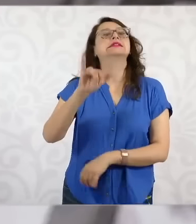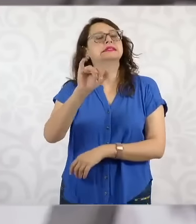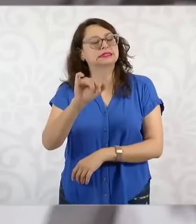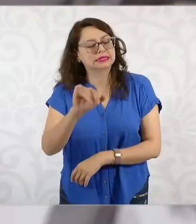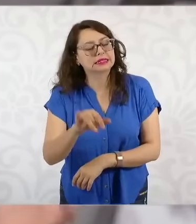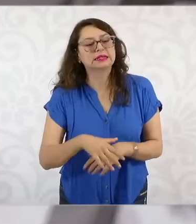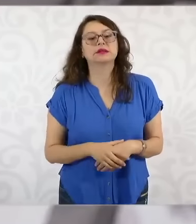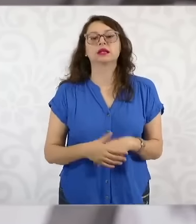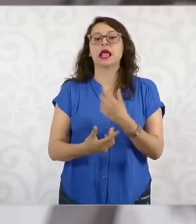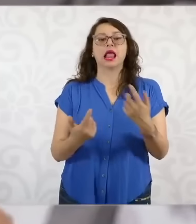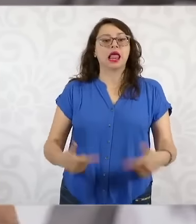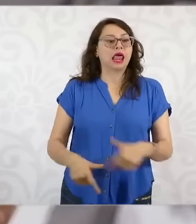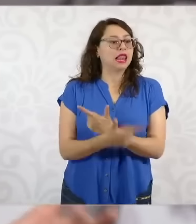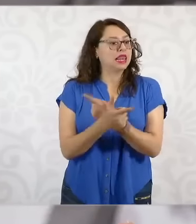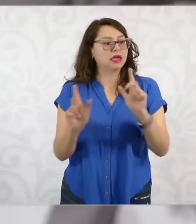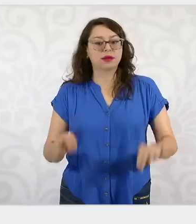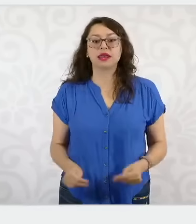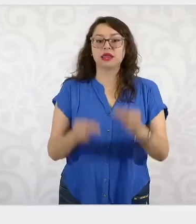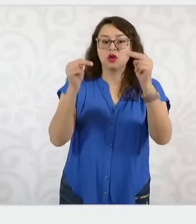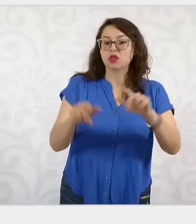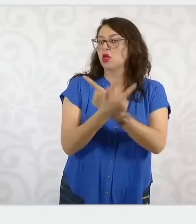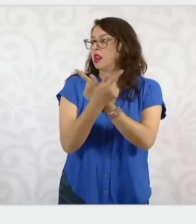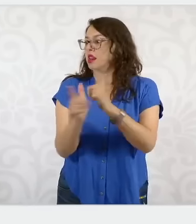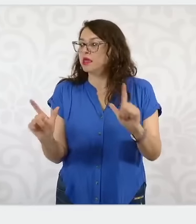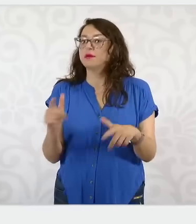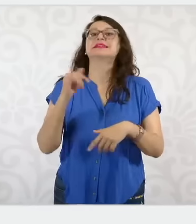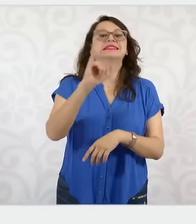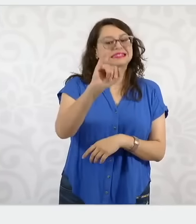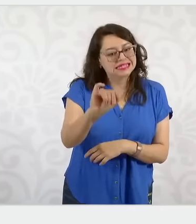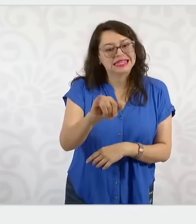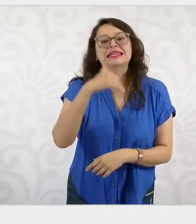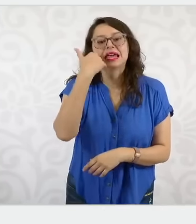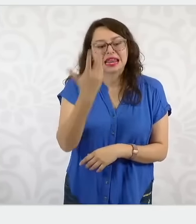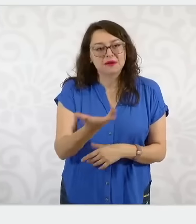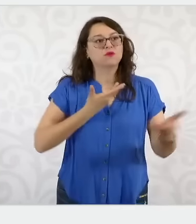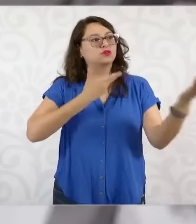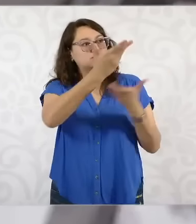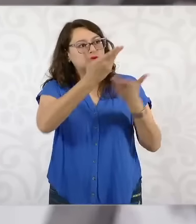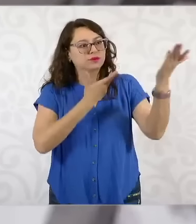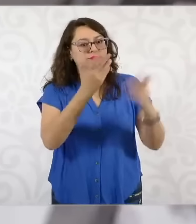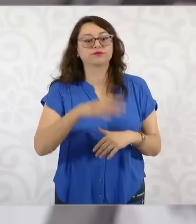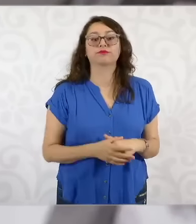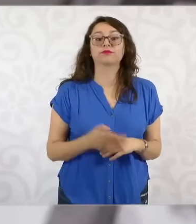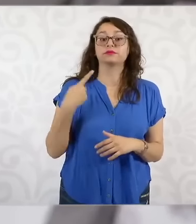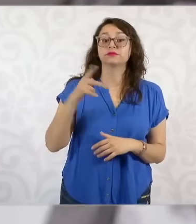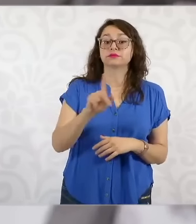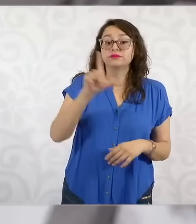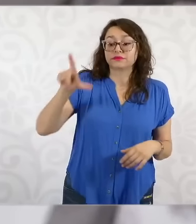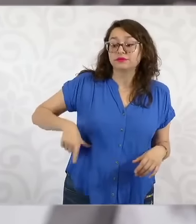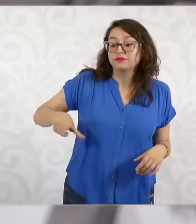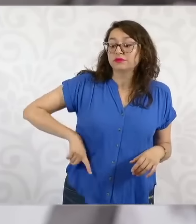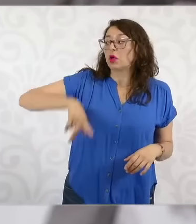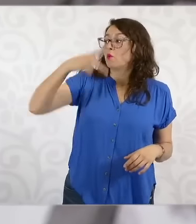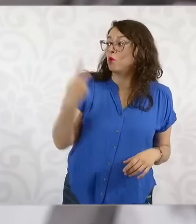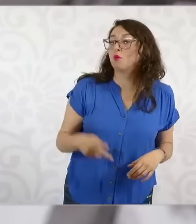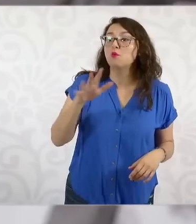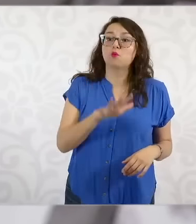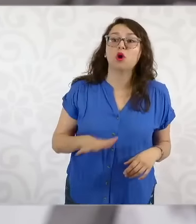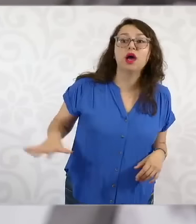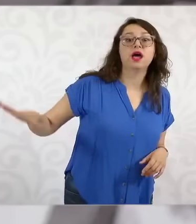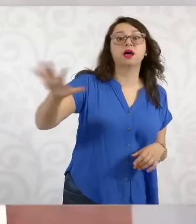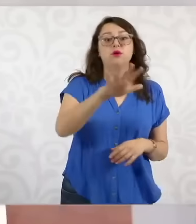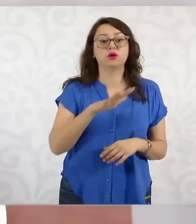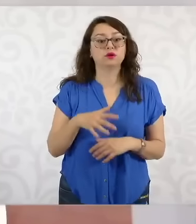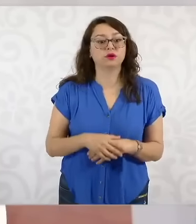queremos libre mercado con Estados Unidos. Sí, pero el gobierno es del pueblo y se trabaja